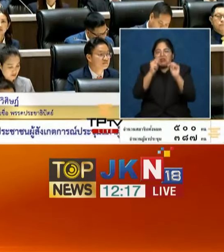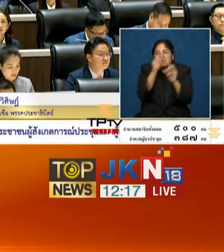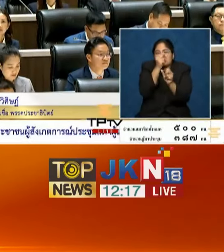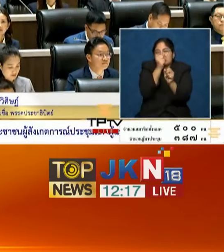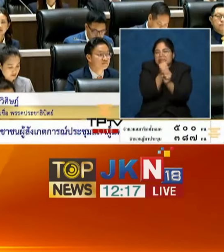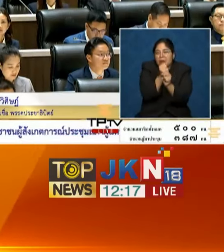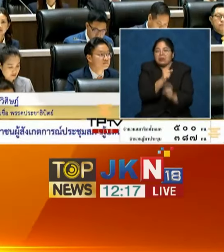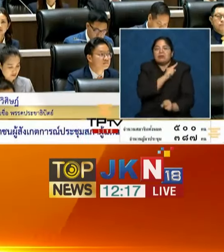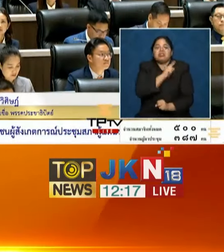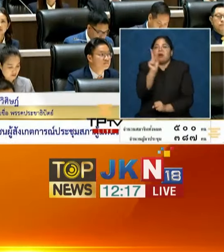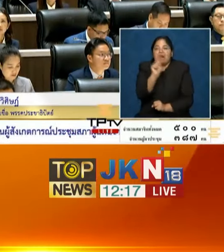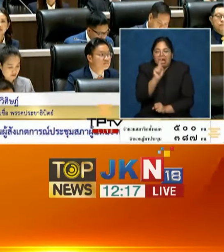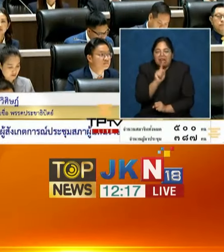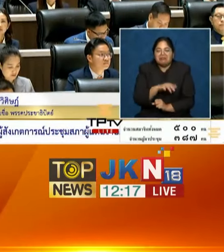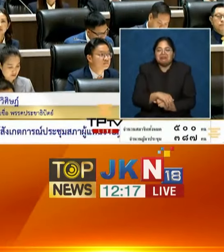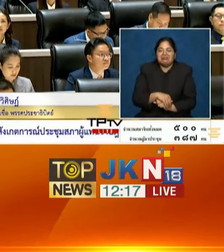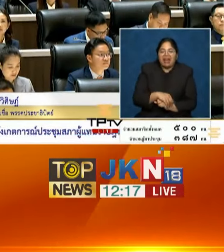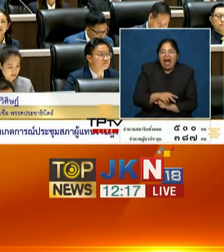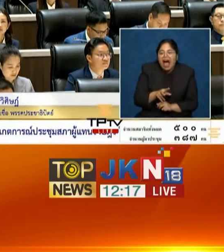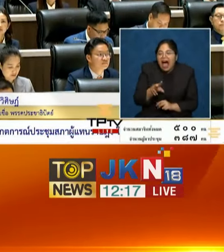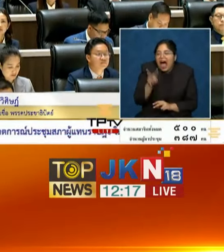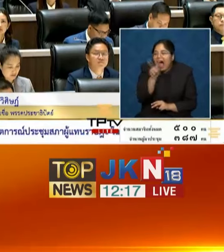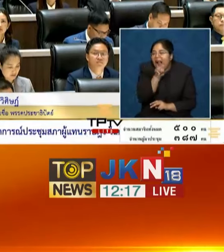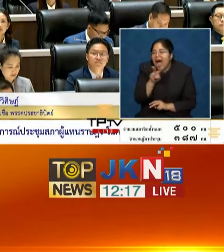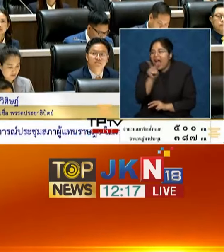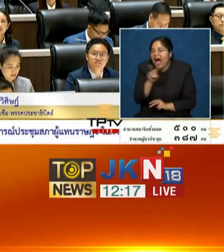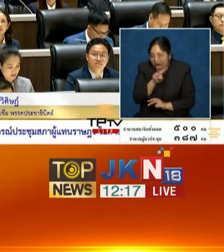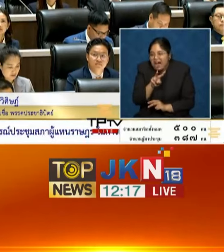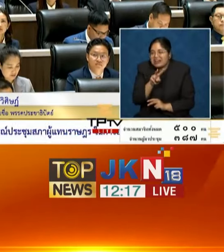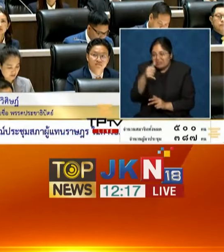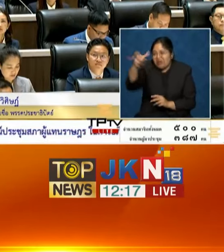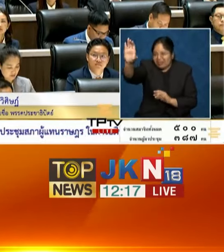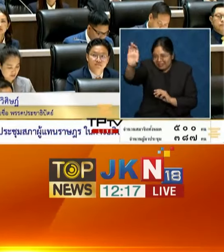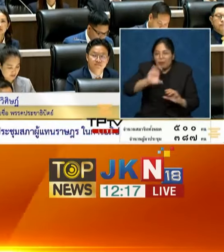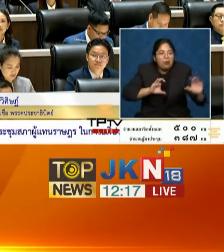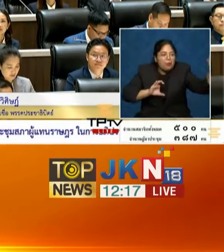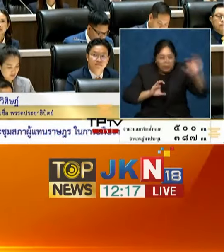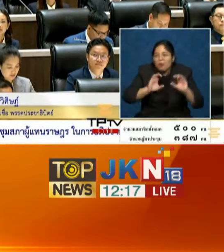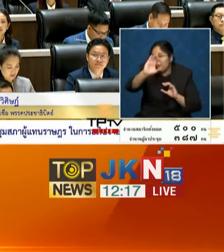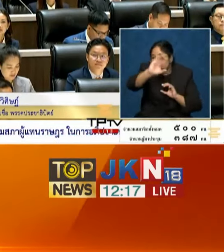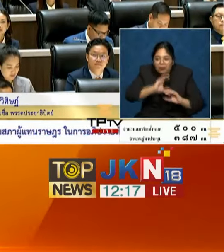ผู้อภิปรายที่เนื้อน้ำมาครบคุณผู้ชมดู ครับคุณจุรินทร์ลักษณะวิสิตขึ้นอภิปรายผม